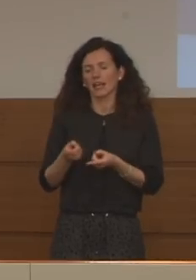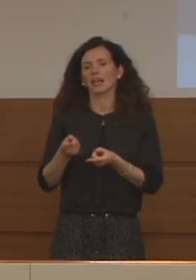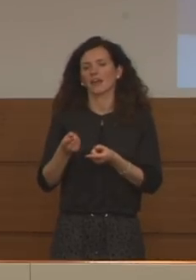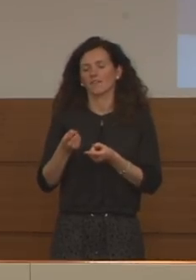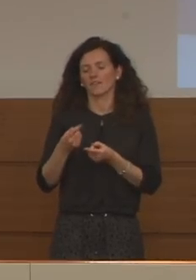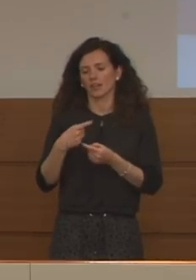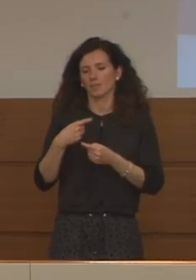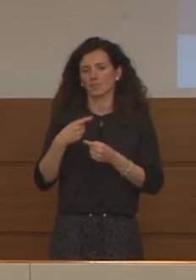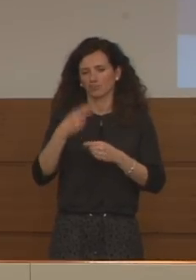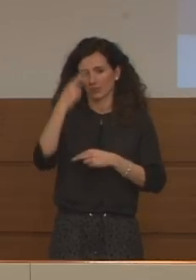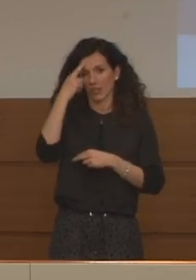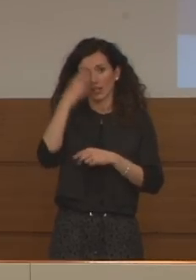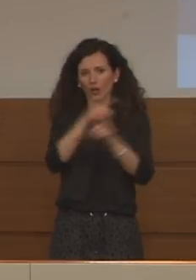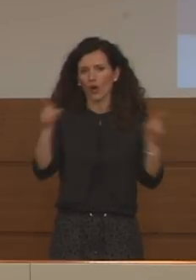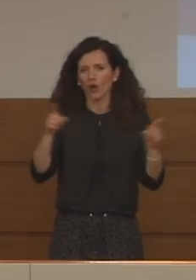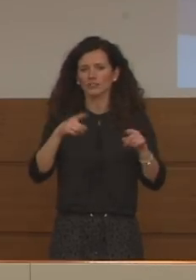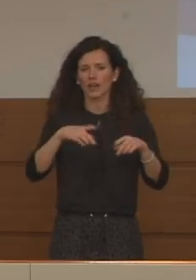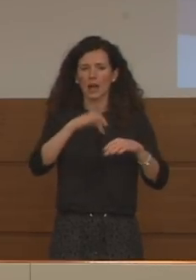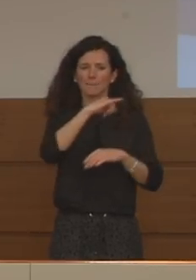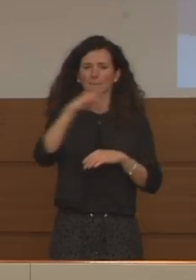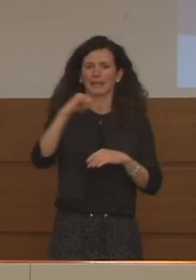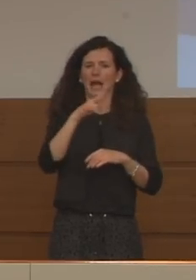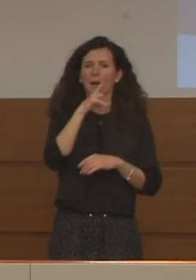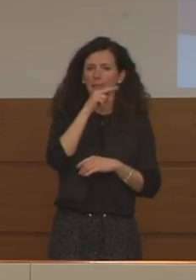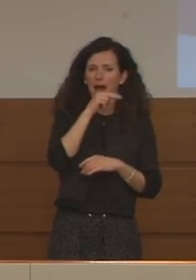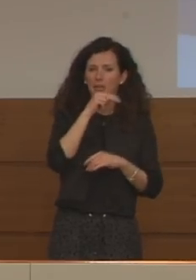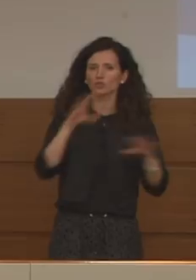primi di marzo, alla prima metà di marzo, questo. Quello che censiamo